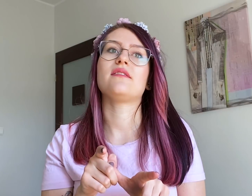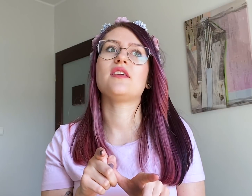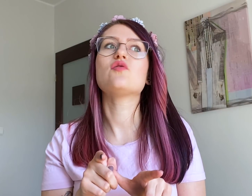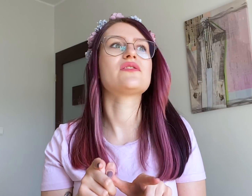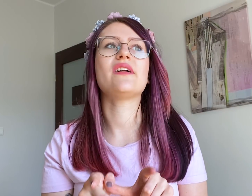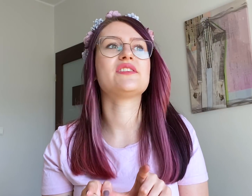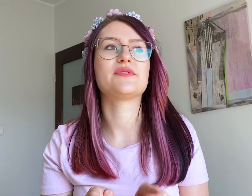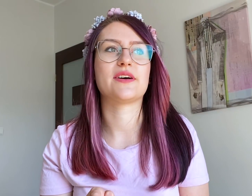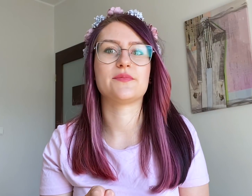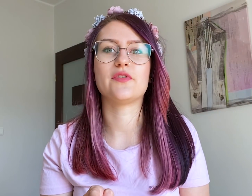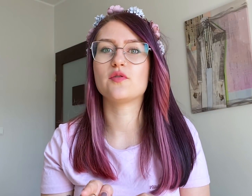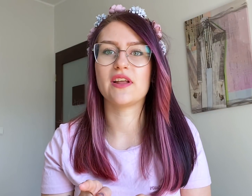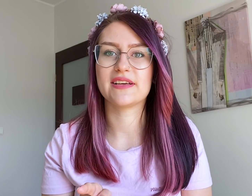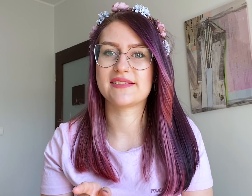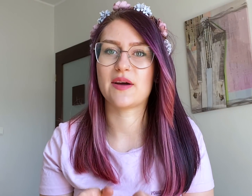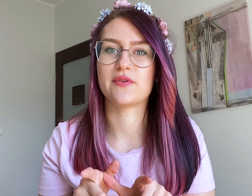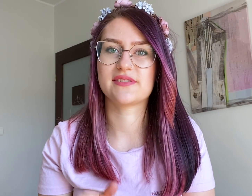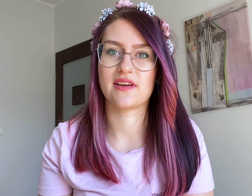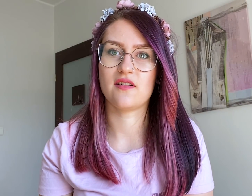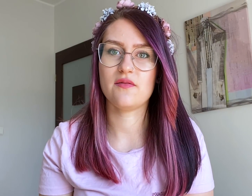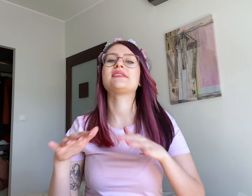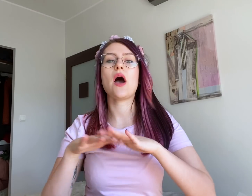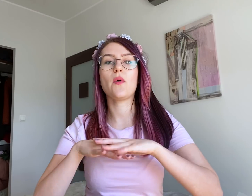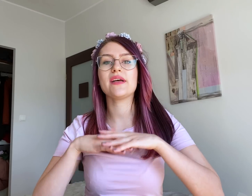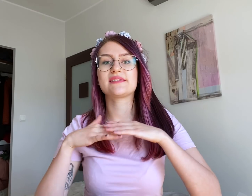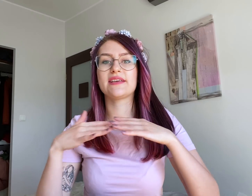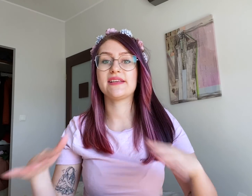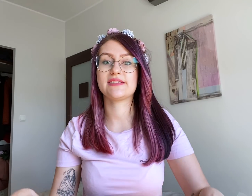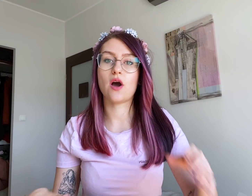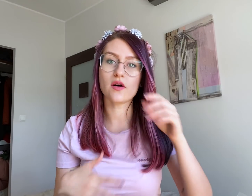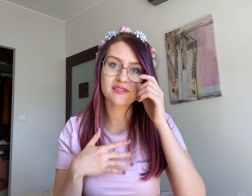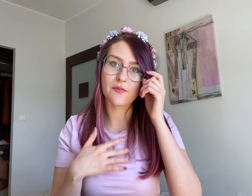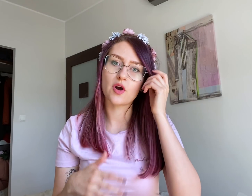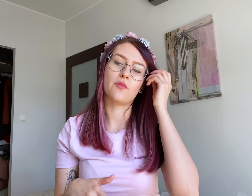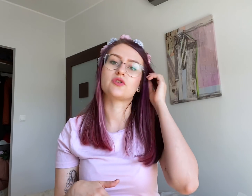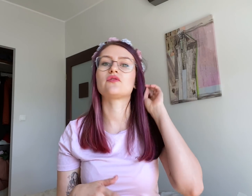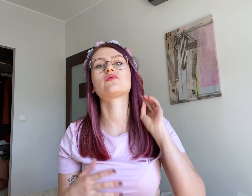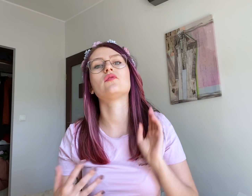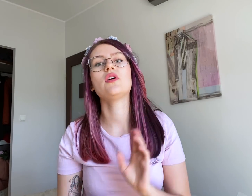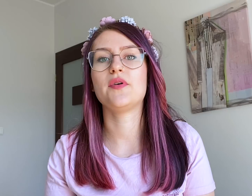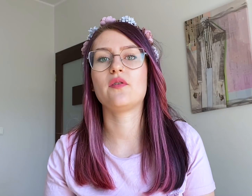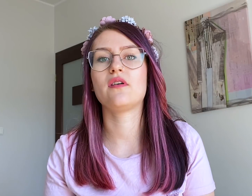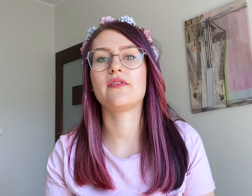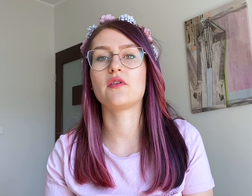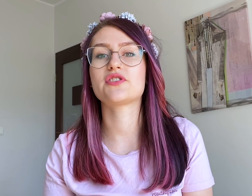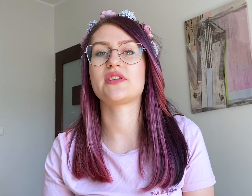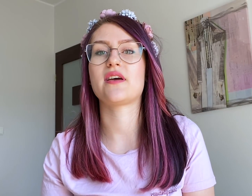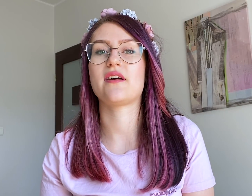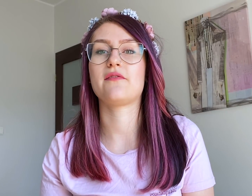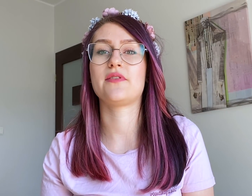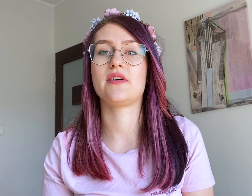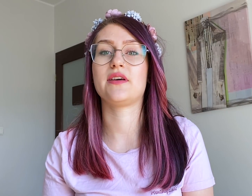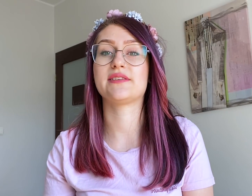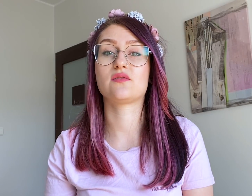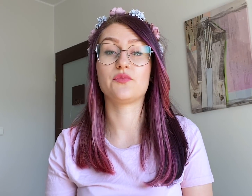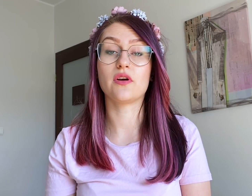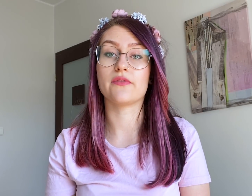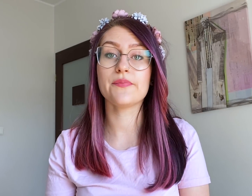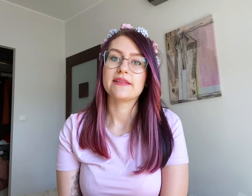Nie używaliśmy tam w ogóle języka polskiego. Całe zajęcia od samego początku były wyłącznie w języku migowym.